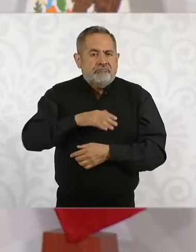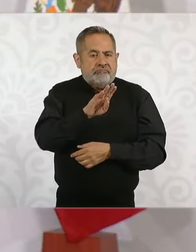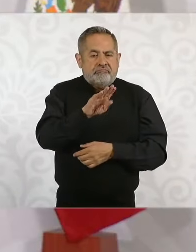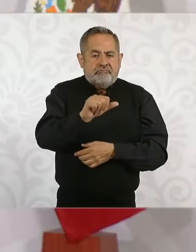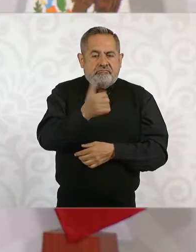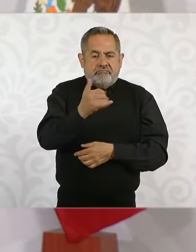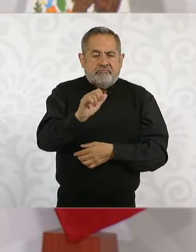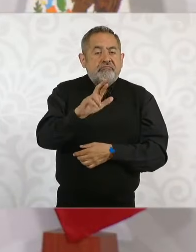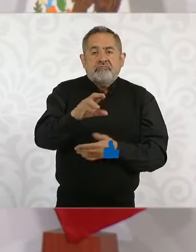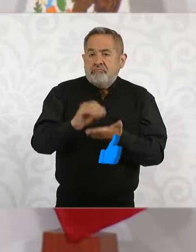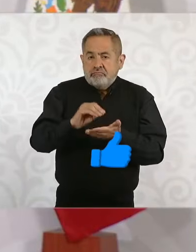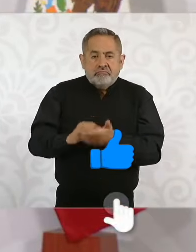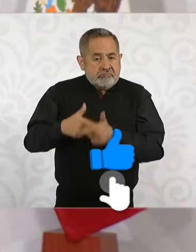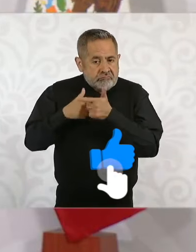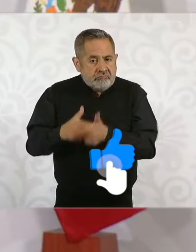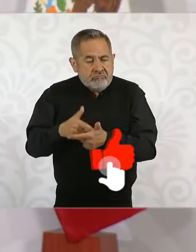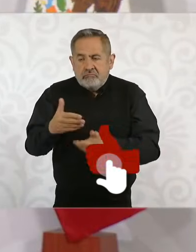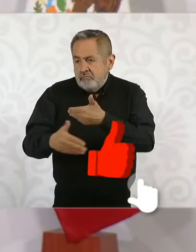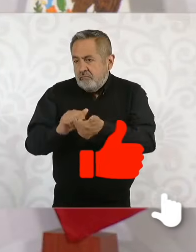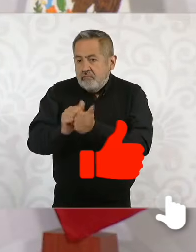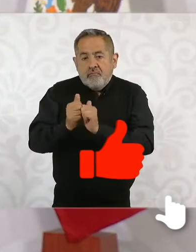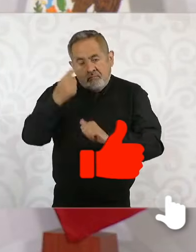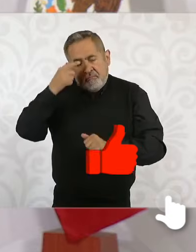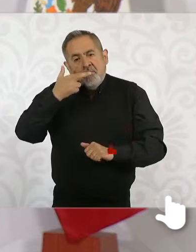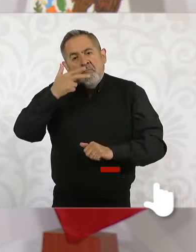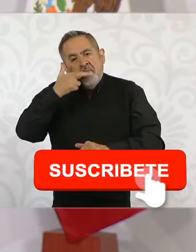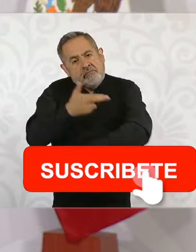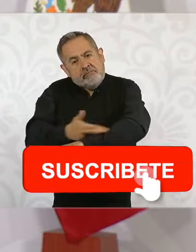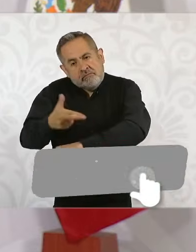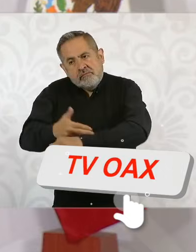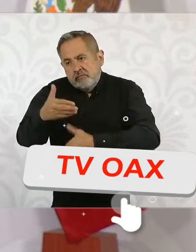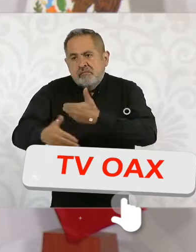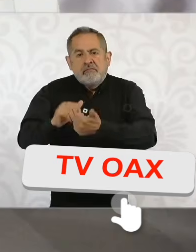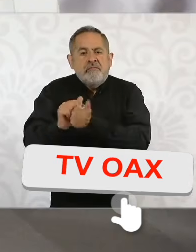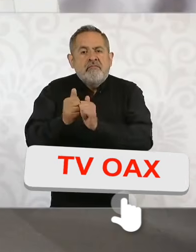aportando innovación para mejorar la calidad de vida de las personas. Muchas gracias.